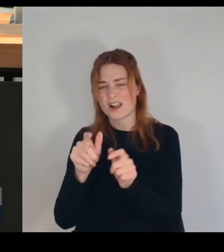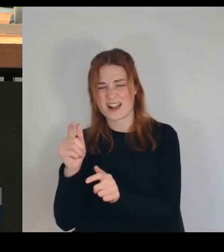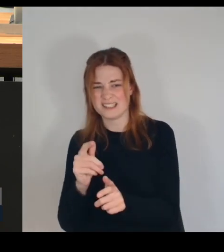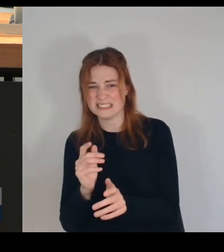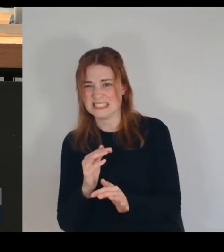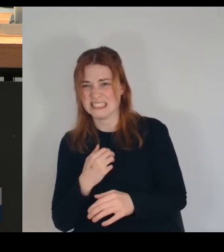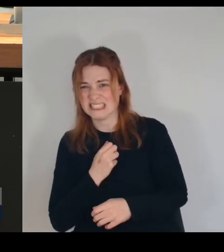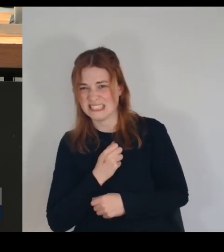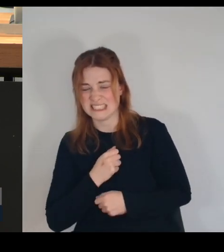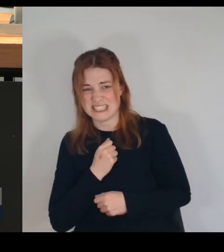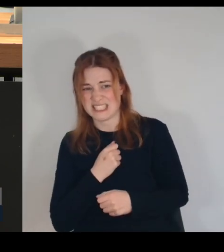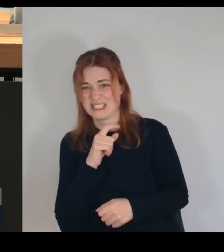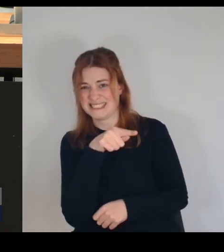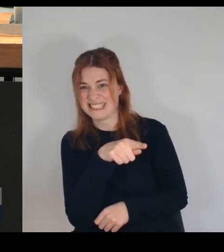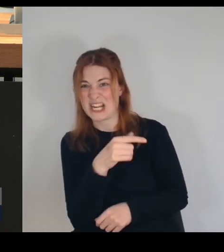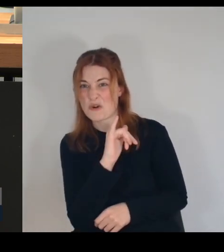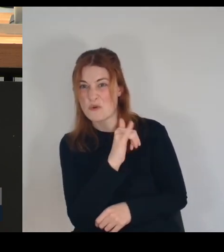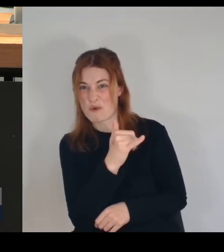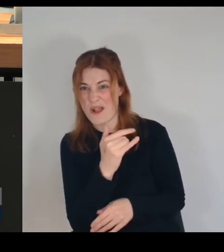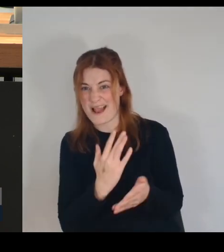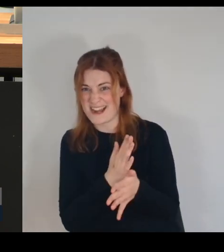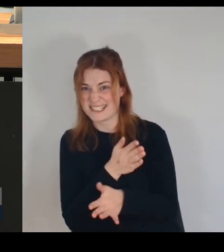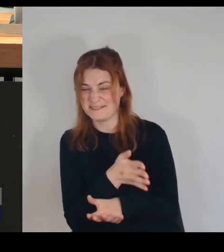ist ein unhaltbarer Zustand. Das muss ich so schnell wie möglich ändern.